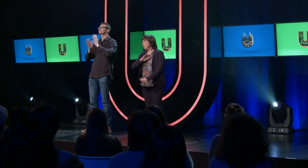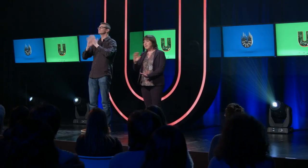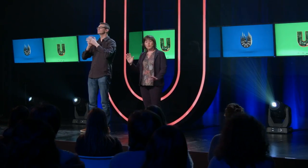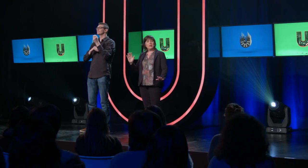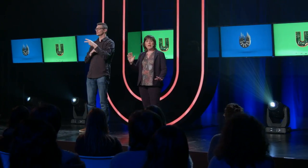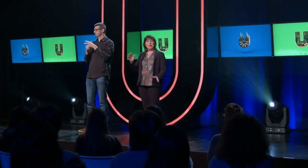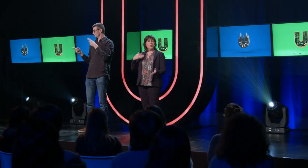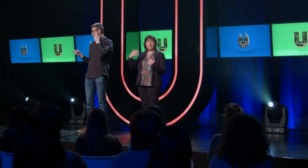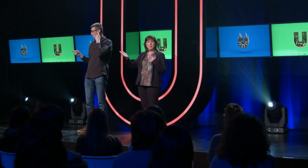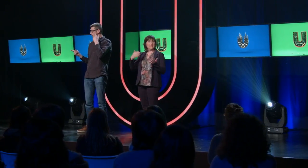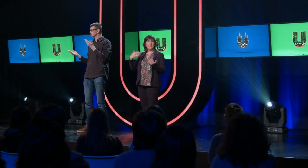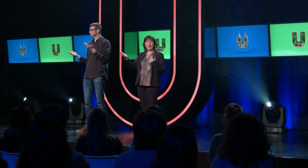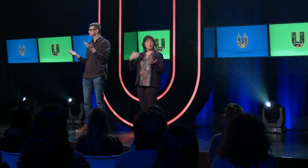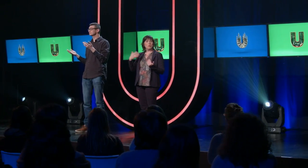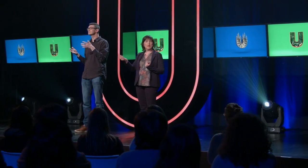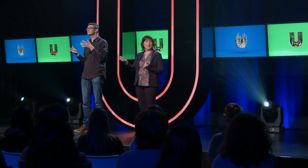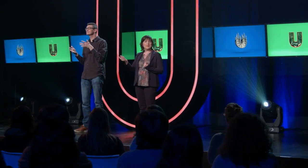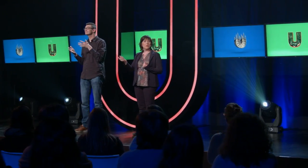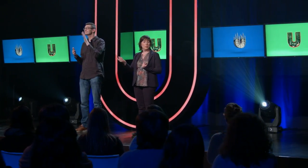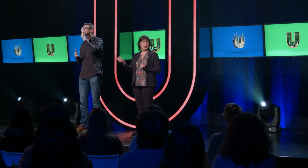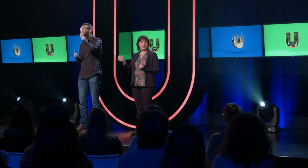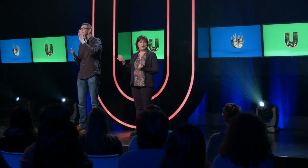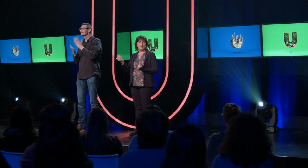kunnen wij zonder probleem met elkaar door het glas communiceren.